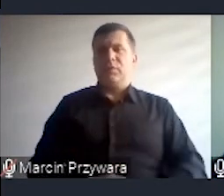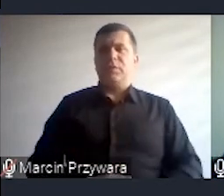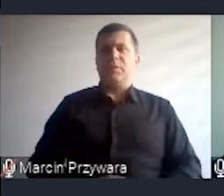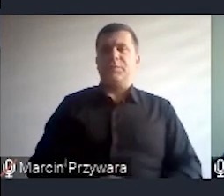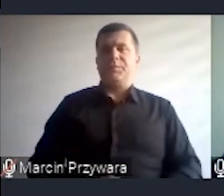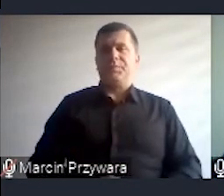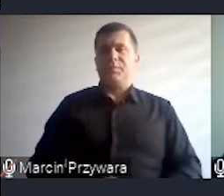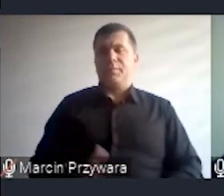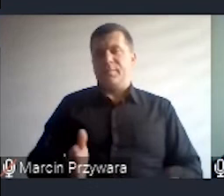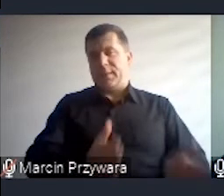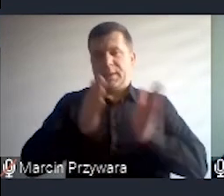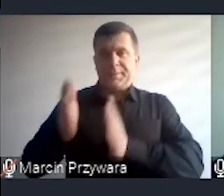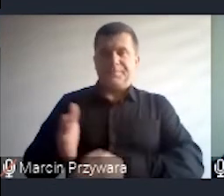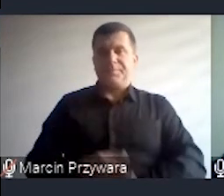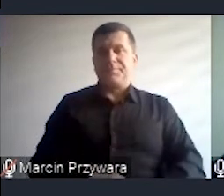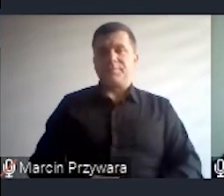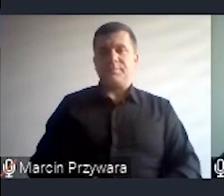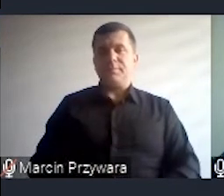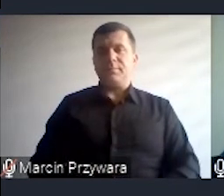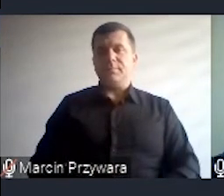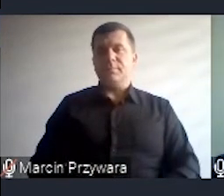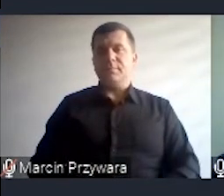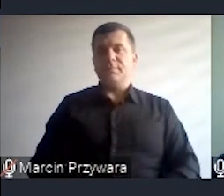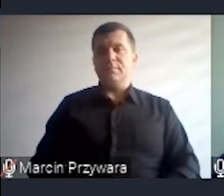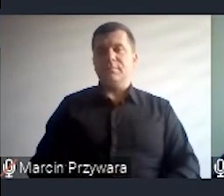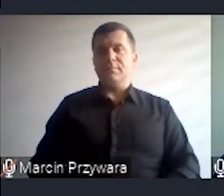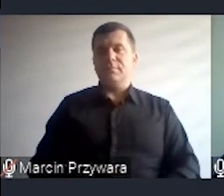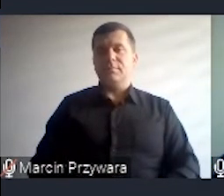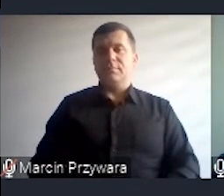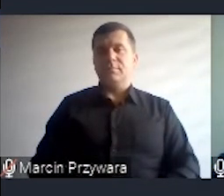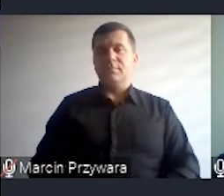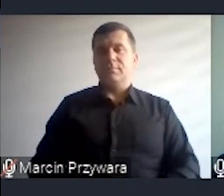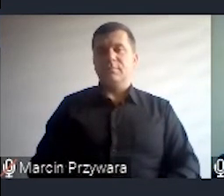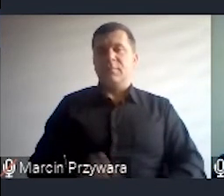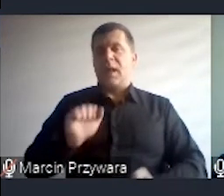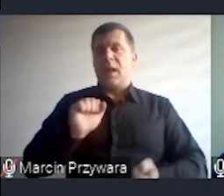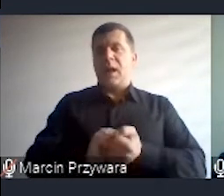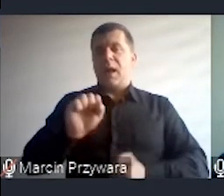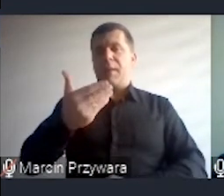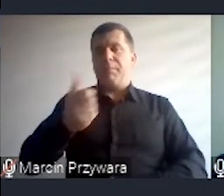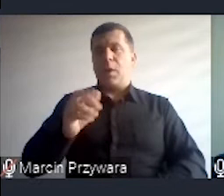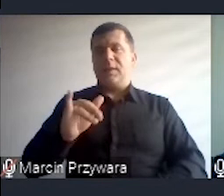Idziemy dalej. Idziemy dalej z amortyzacja.